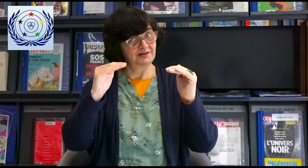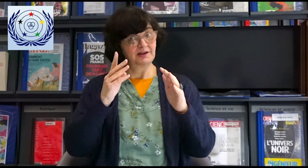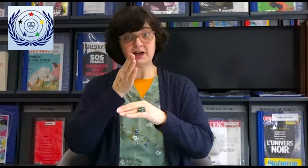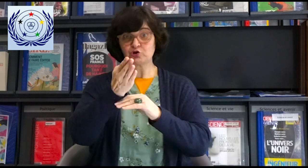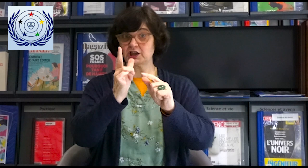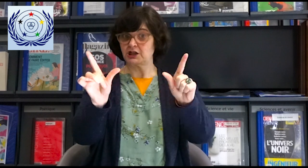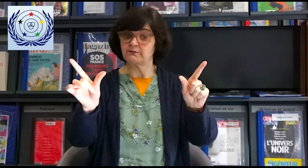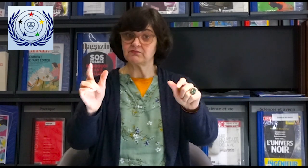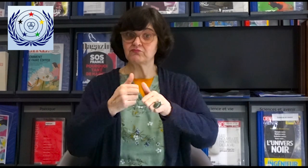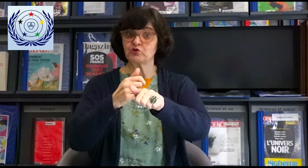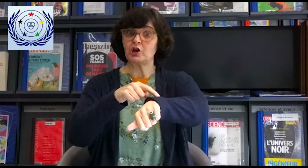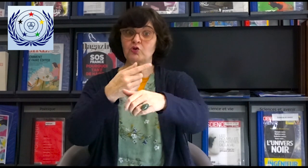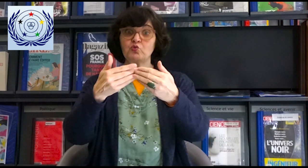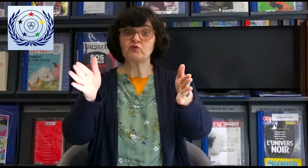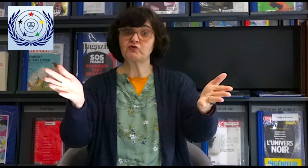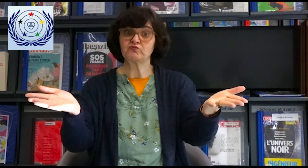Entrée libre aux heures d’ouverture.